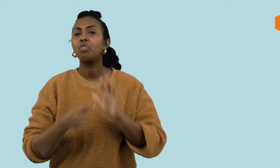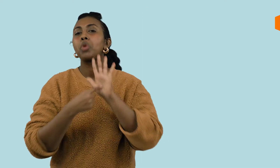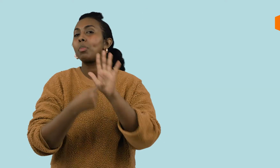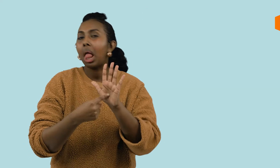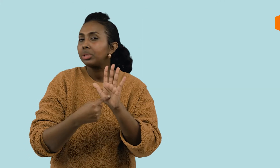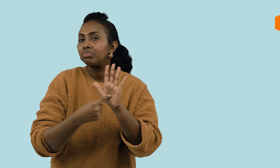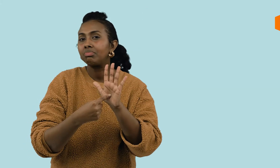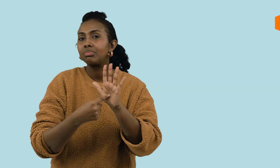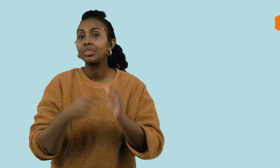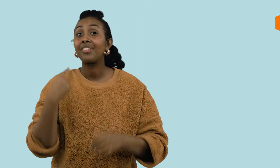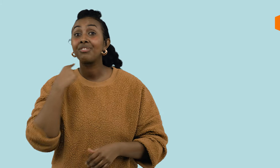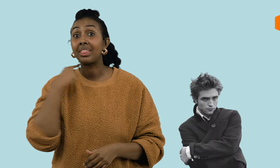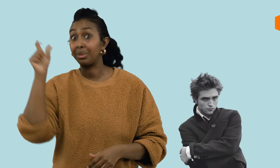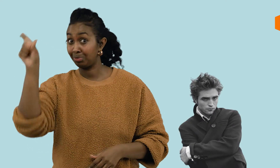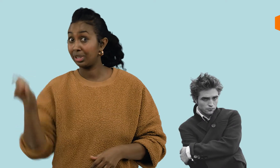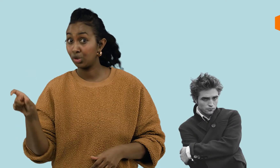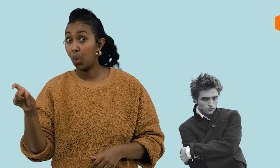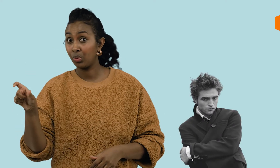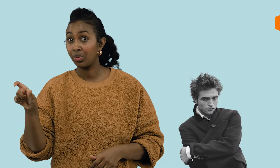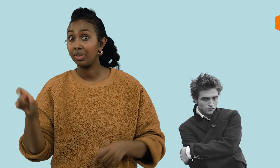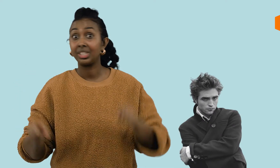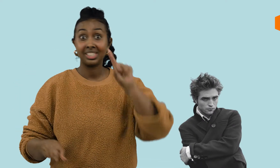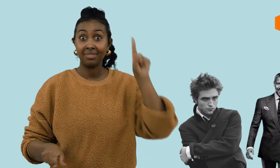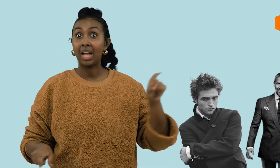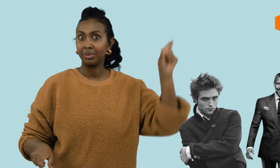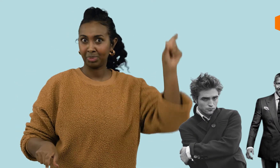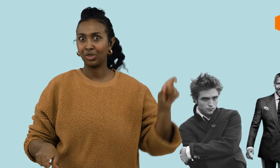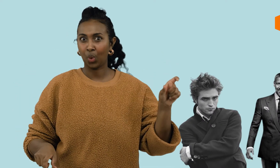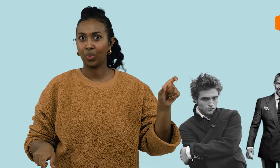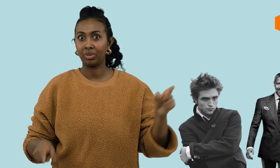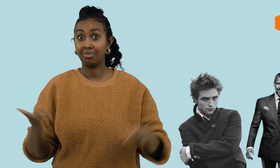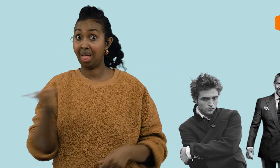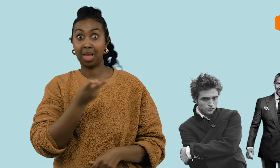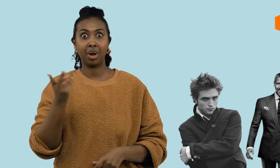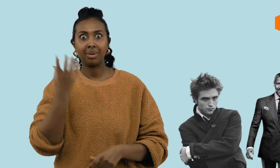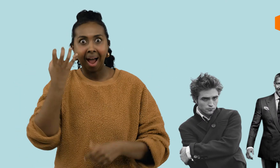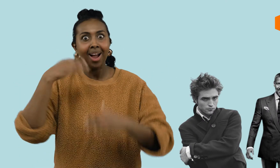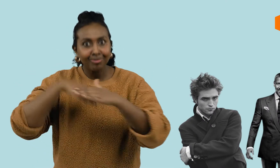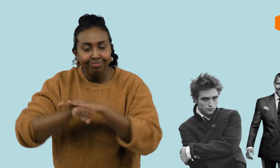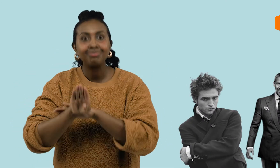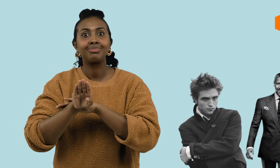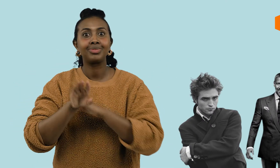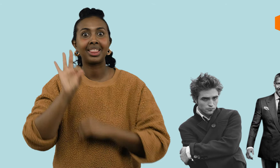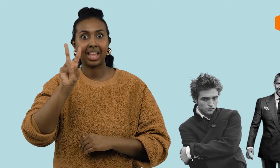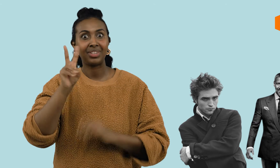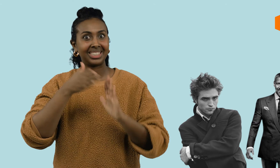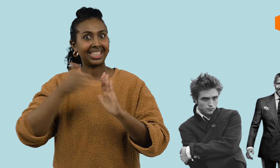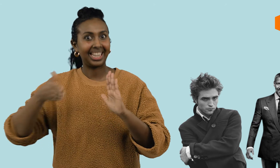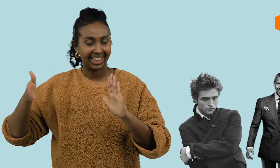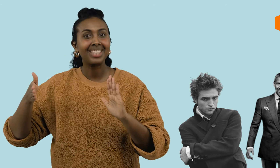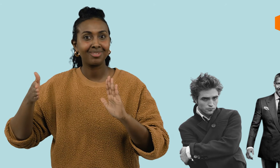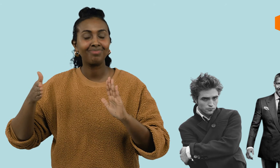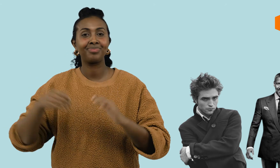Voorbeeld: een wit persoon en een zwarte persoon willen allebei graag in een tv-serie spelen.